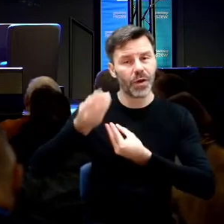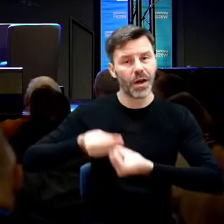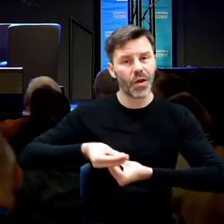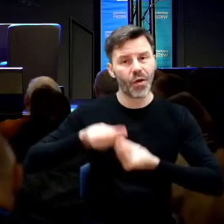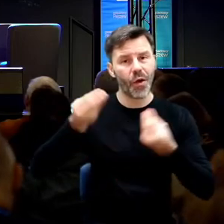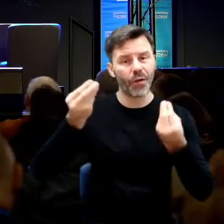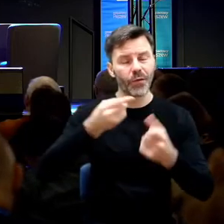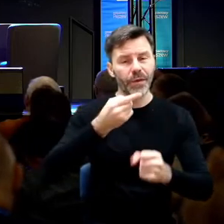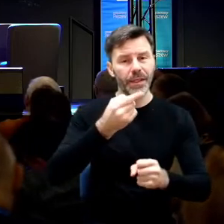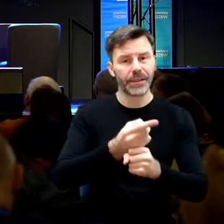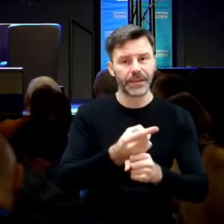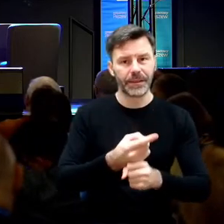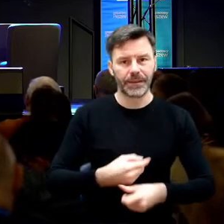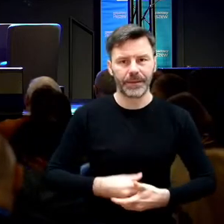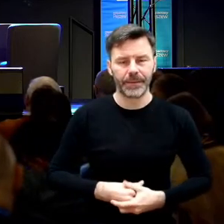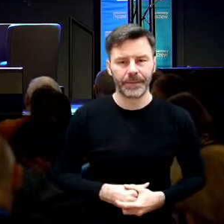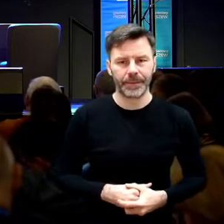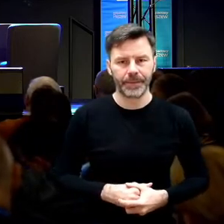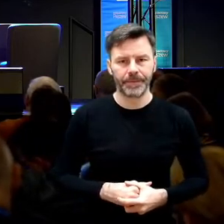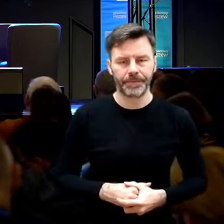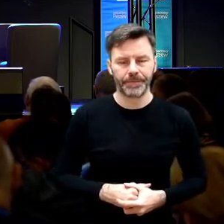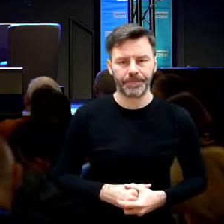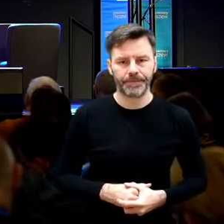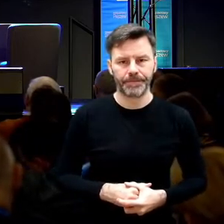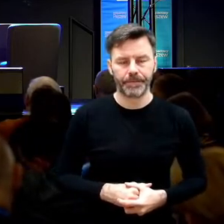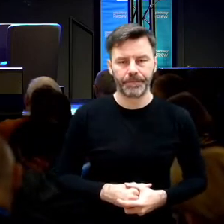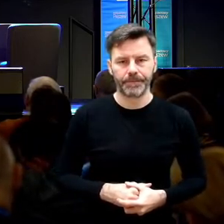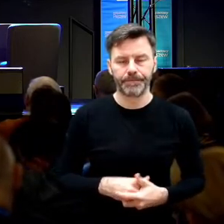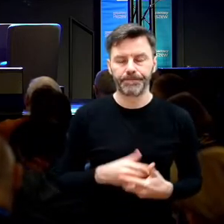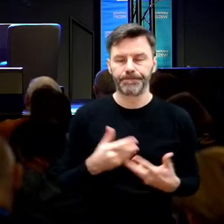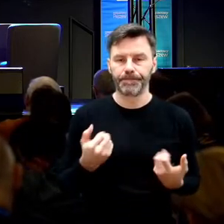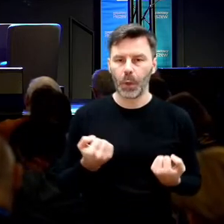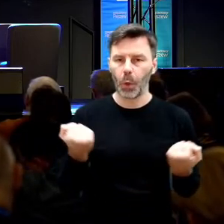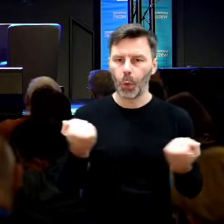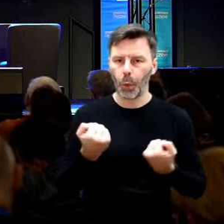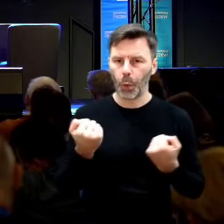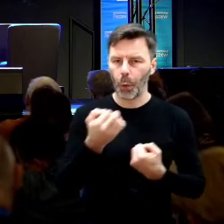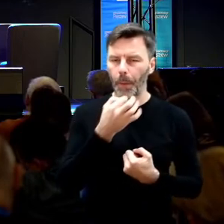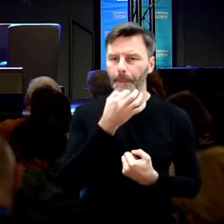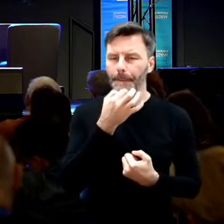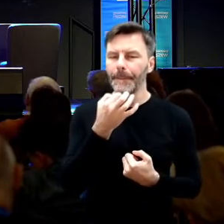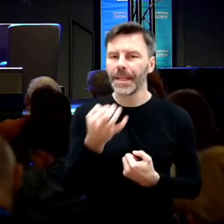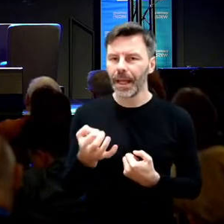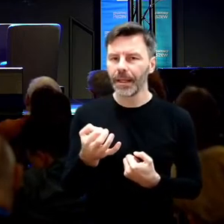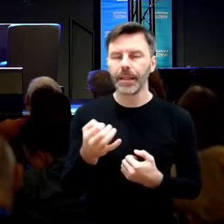I teraz jest bardzo duże właśnie takie pytanie, jak olbrzymie wyzwanie dla miast małych i średnich,